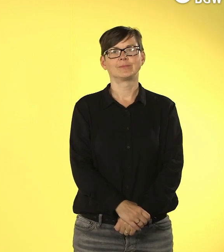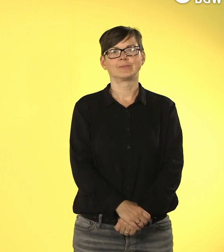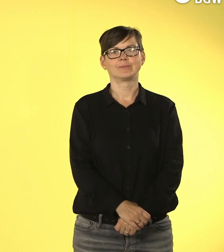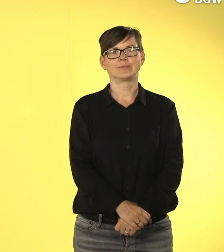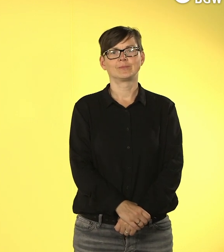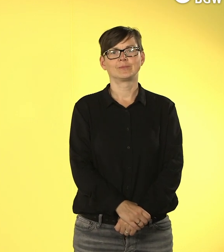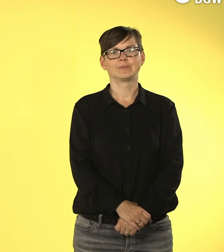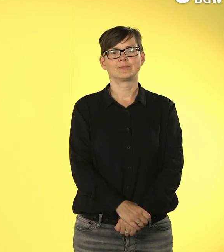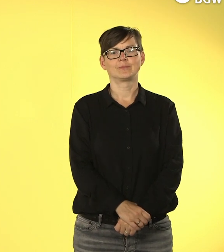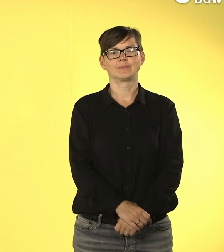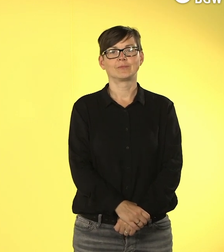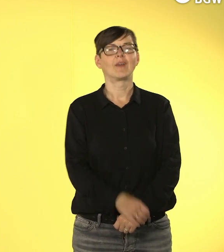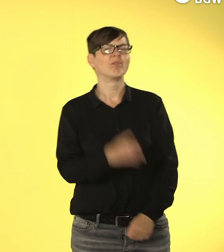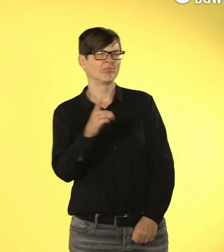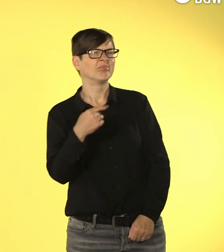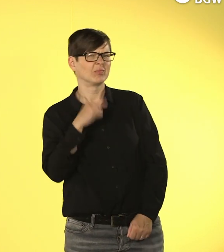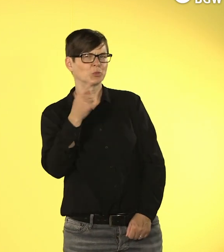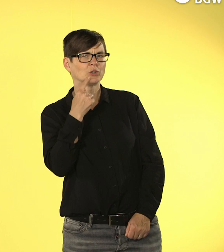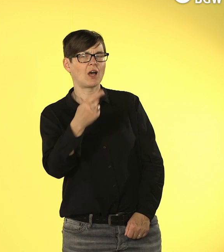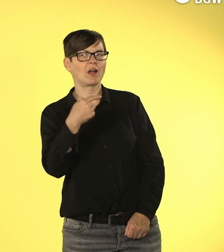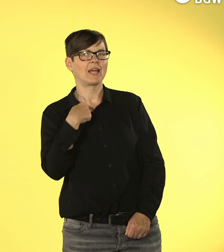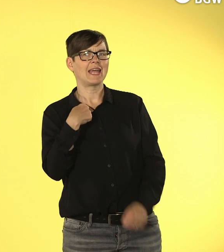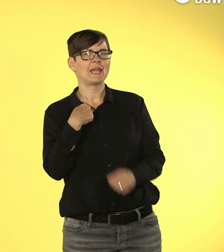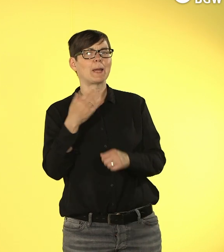Ich persönlich gehöre zu dieser Babyboomer-Generation.